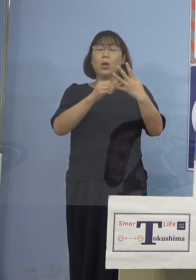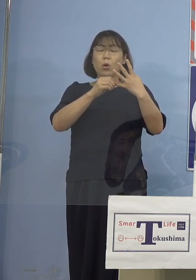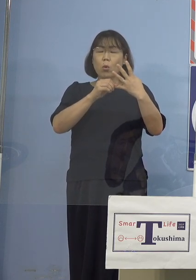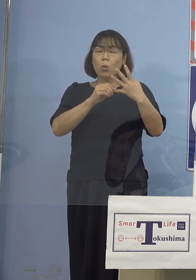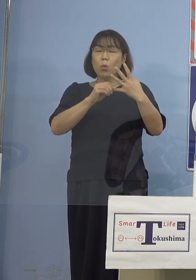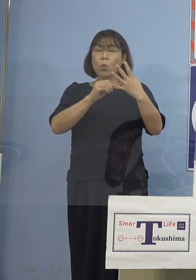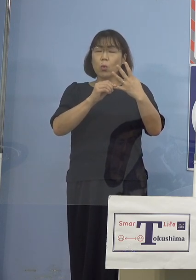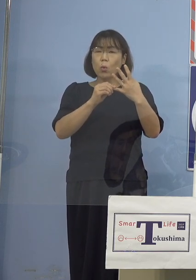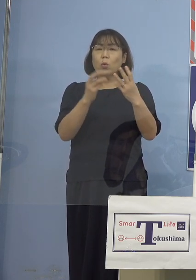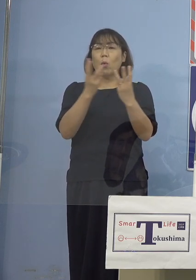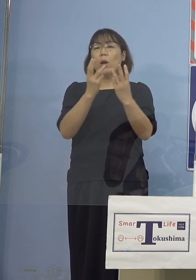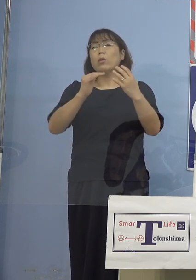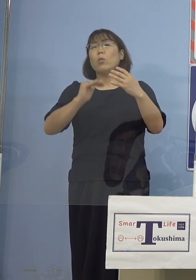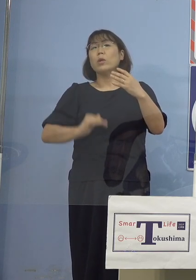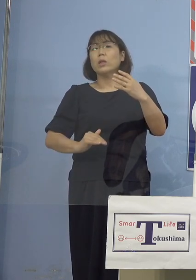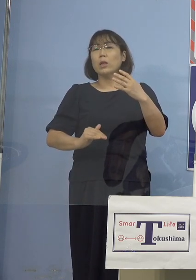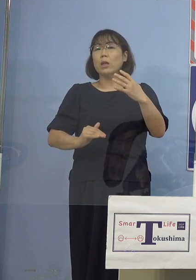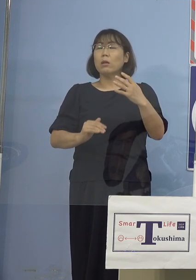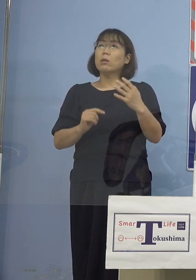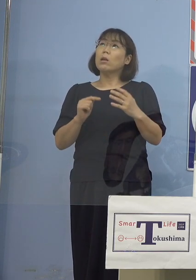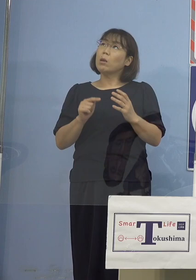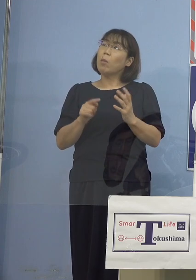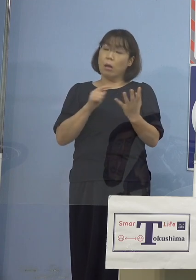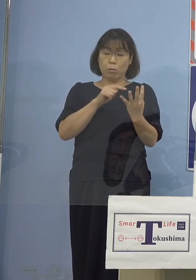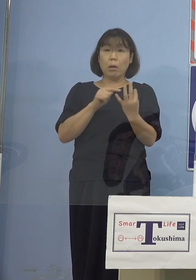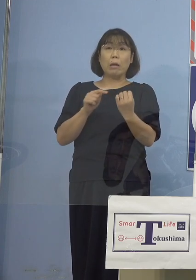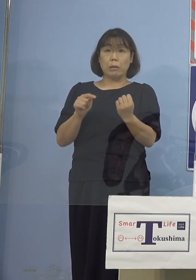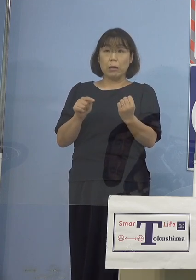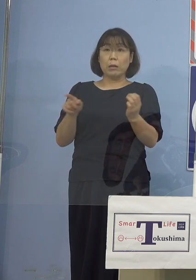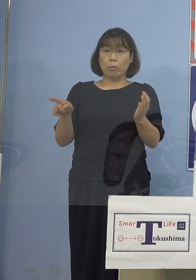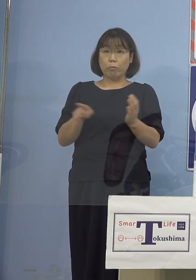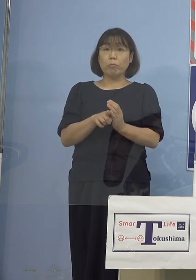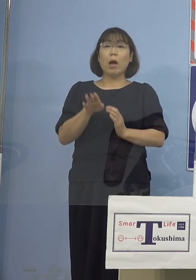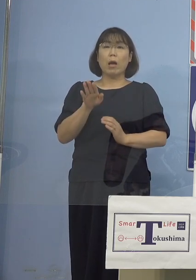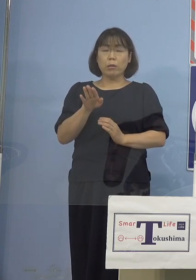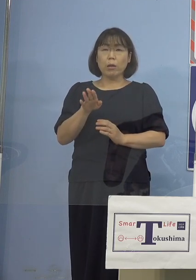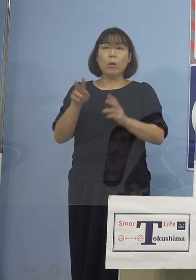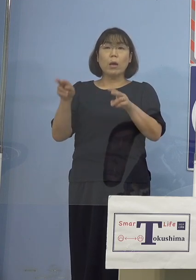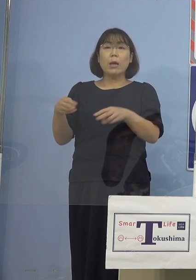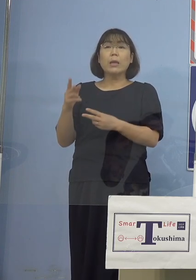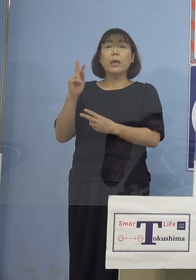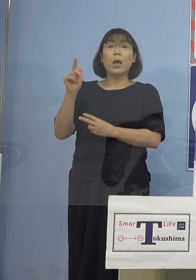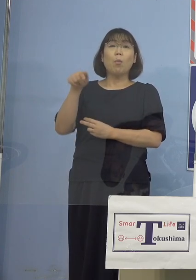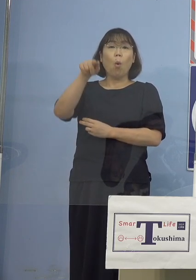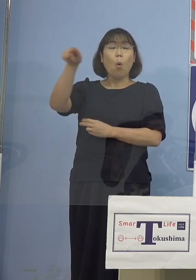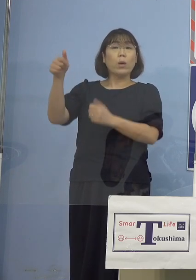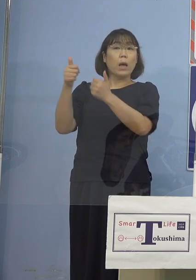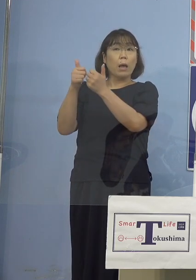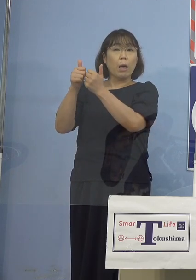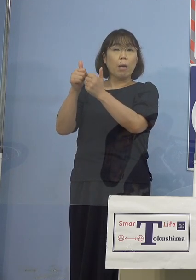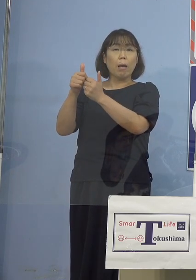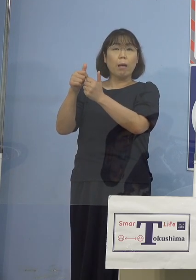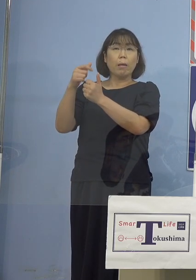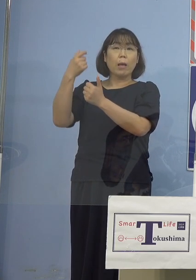そして数日間もう経っている ということで専門家会議の皆様方にもお諮りをした結果